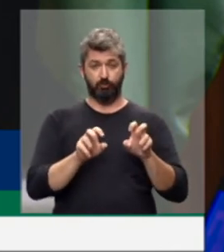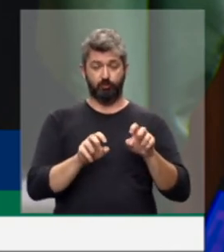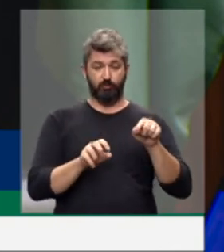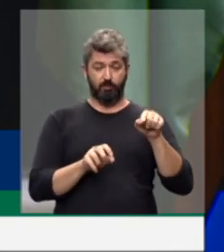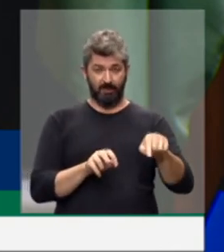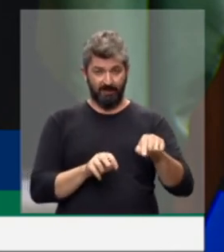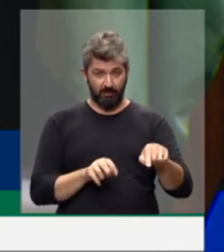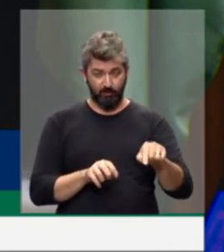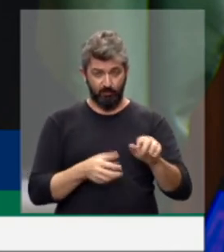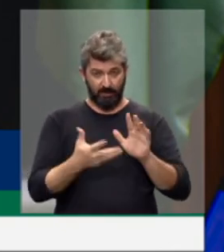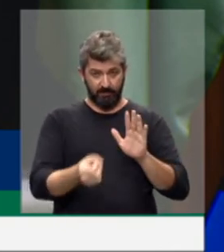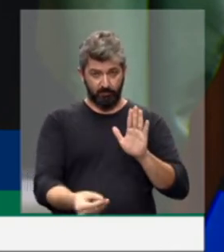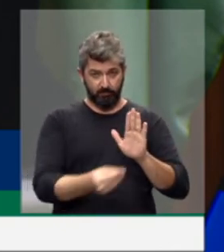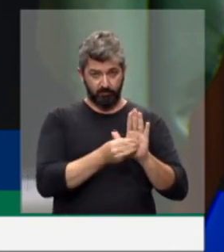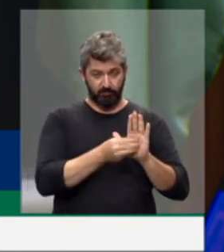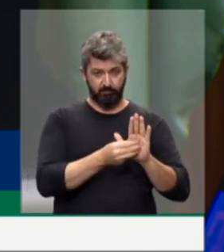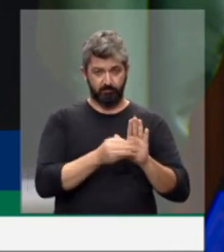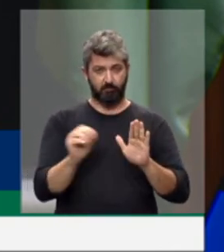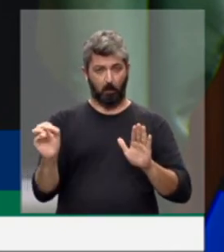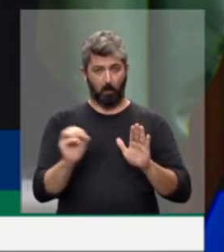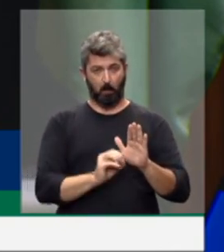TRÊS MEGA PRESIDI A FRENTE PARLAMENTAR, QUANDO VOCÊ VAI VER NA MEDIDA PROVISÓRIA O